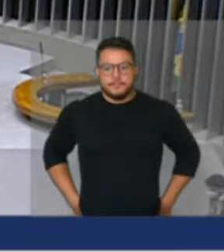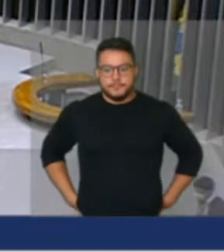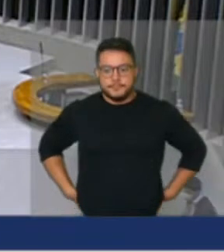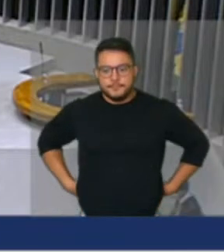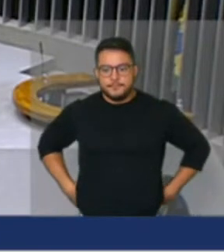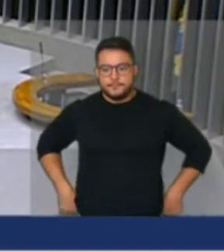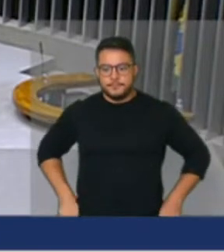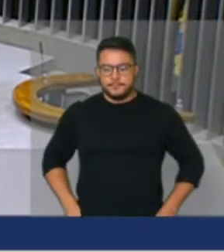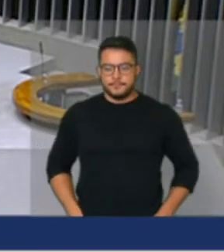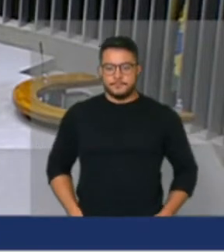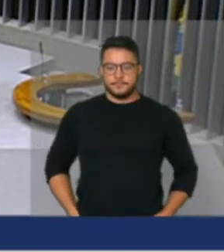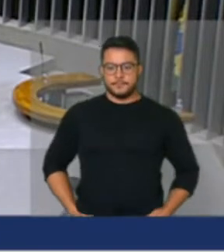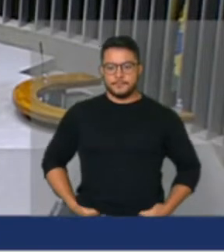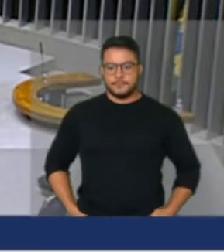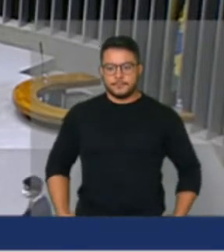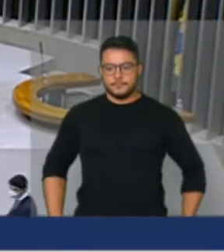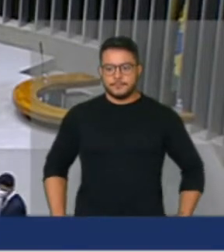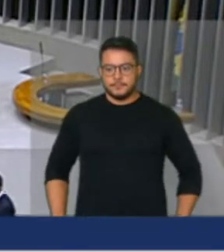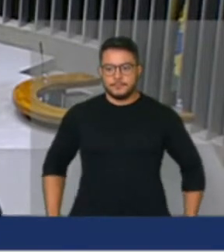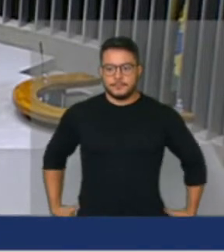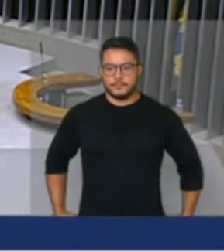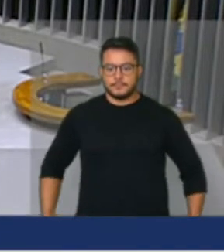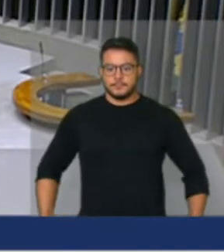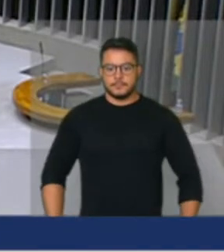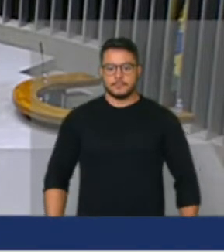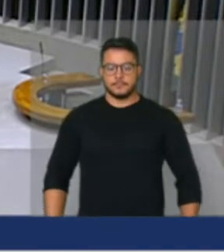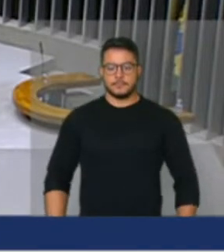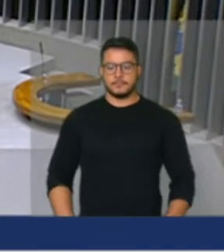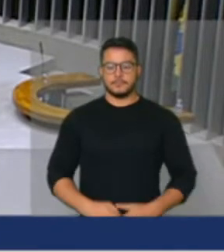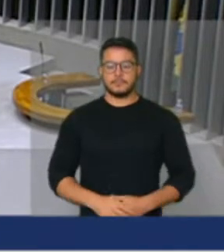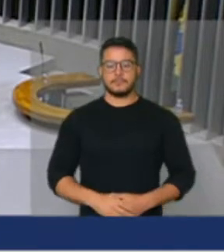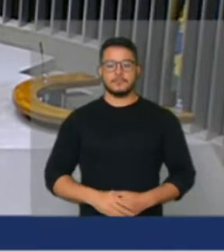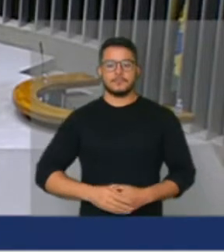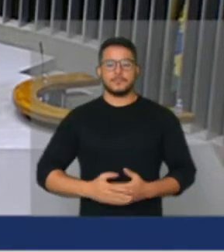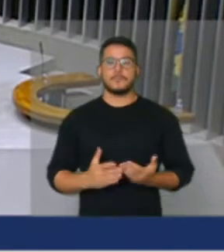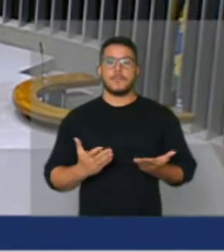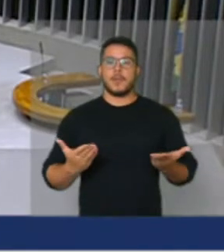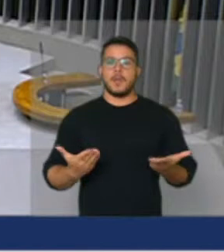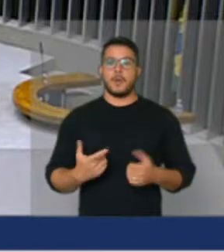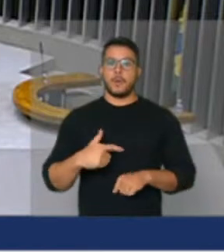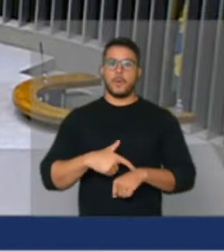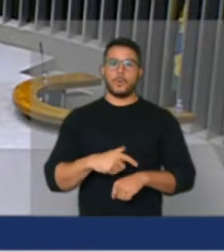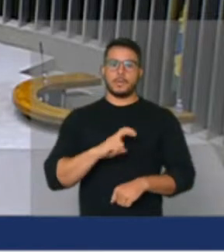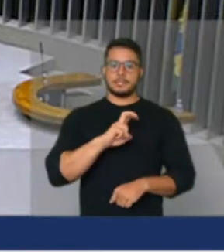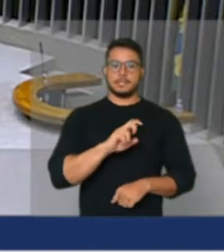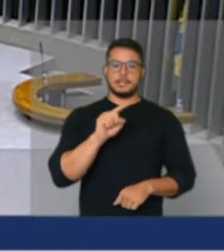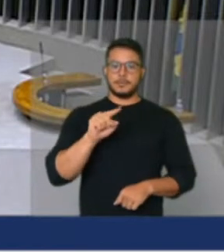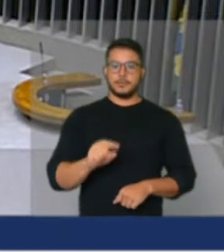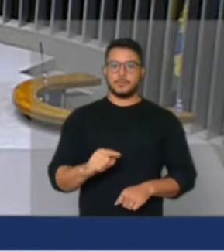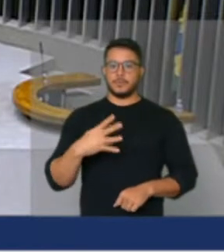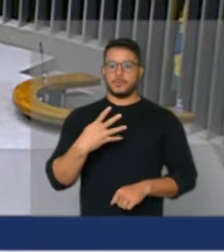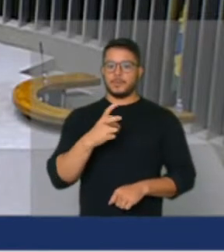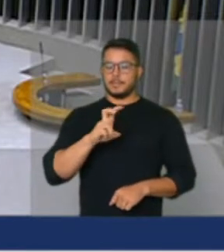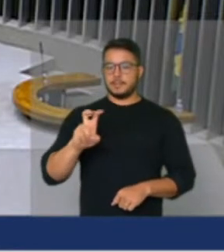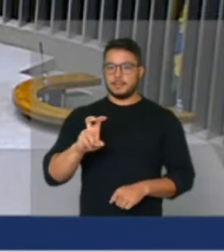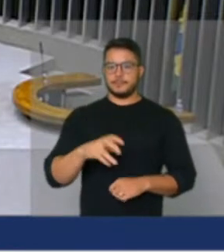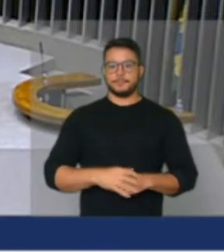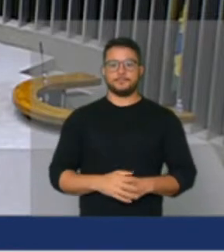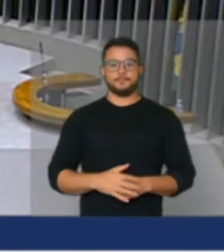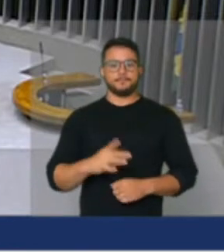OPORTUNIDADE. [REPÓRTER]: AGORA 5H45, DEPUTADO MARCELO RAMOS